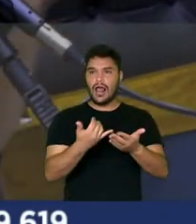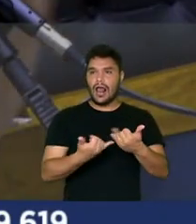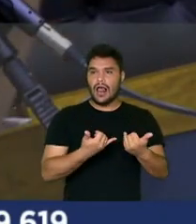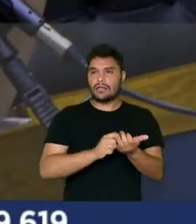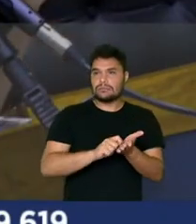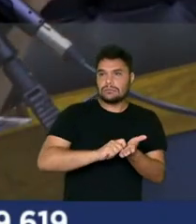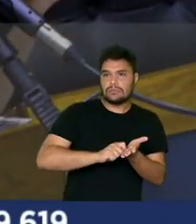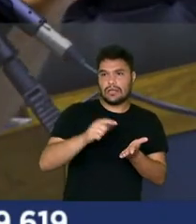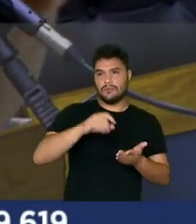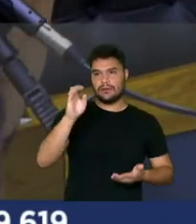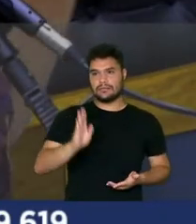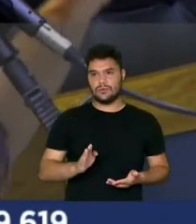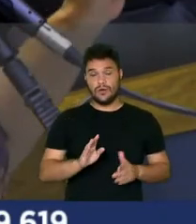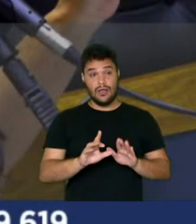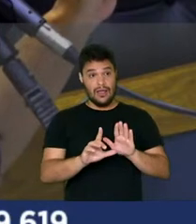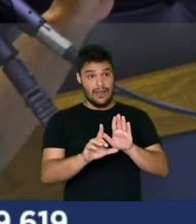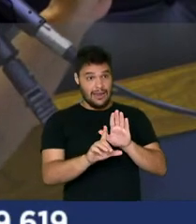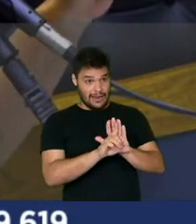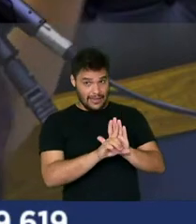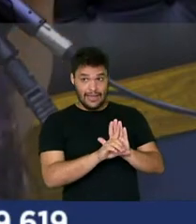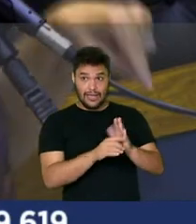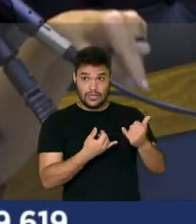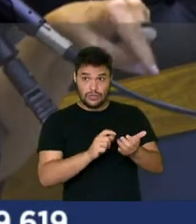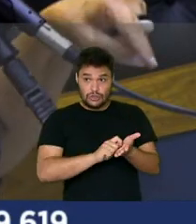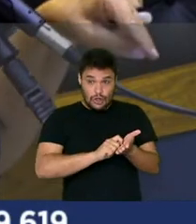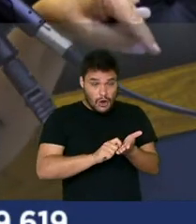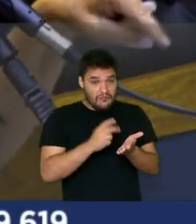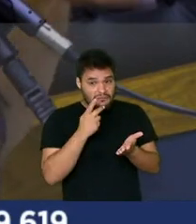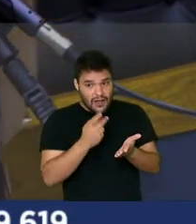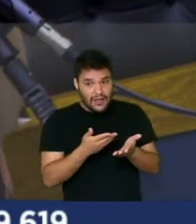QUE ALIÁS, A LEGALIZAÇÃO DOS JOGOS ENGANA-SE MUITO E